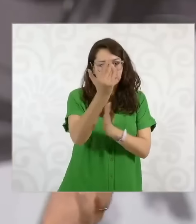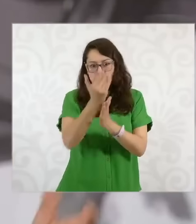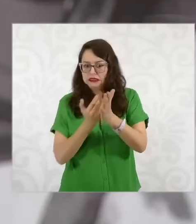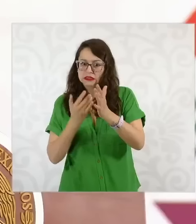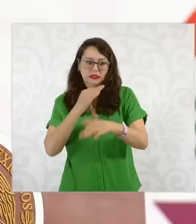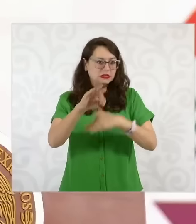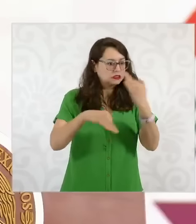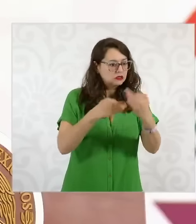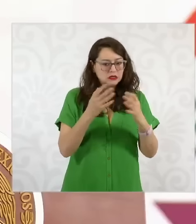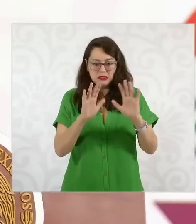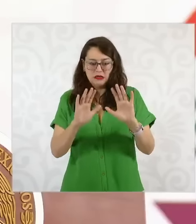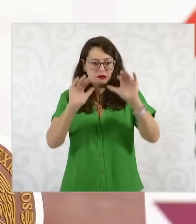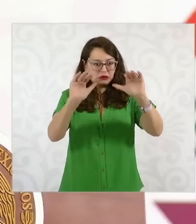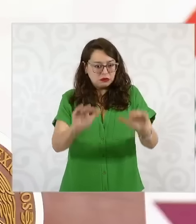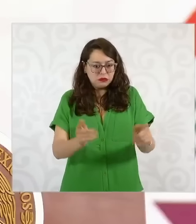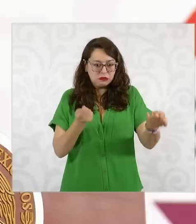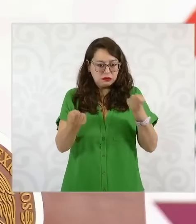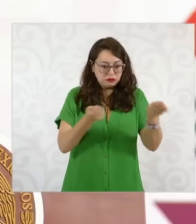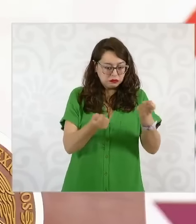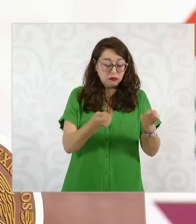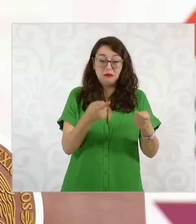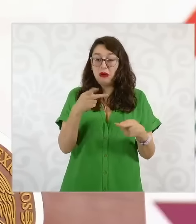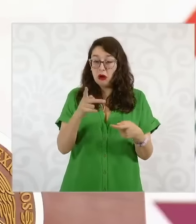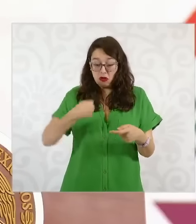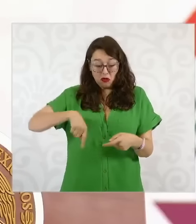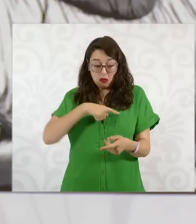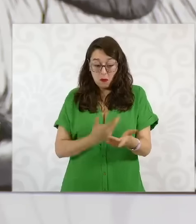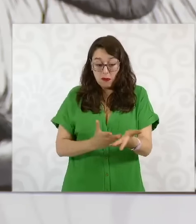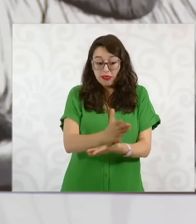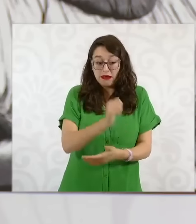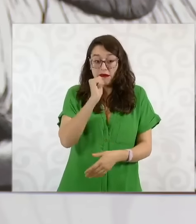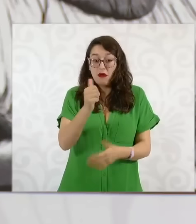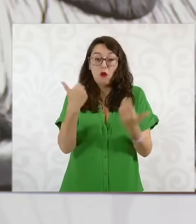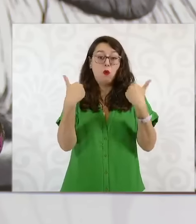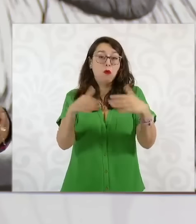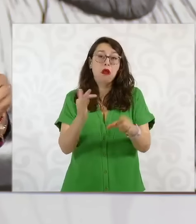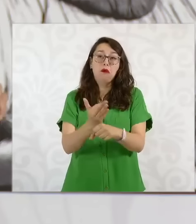32 pes más o menos. Entonces se mantienen 24 pesos y el objetivo es que el diésel baje todavía más.